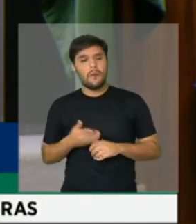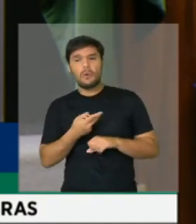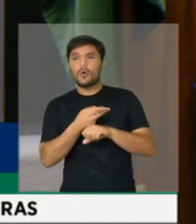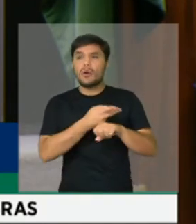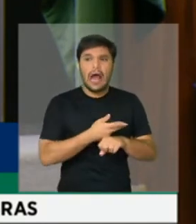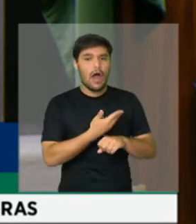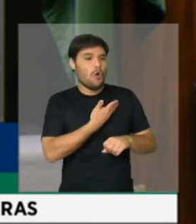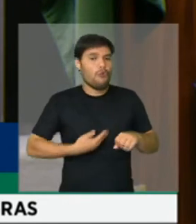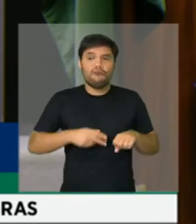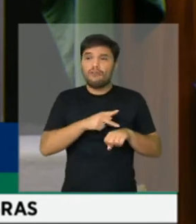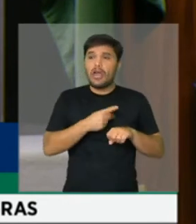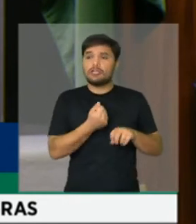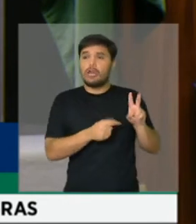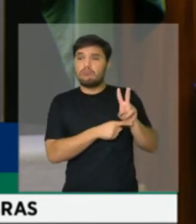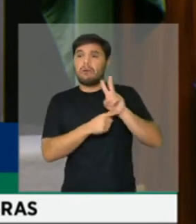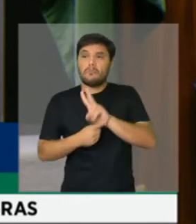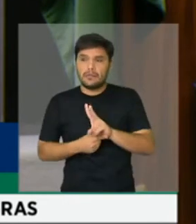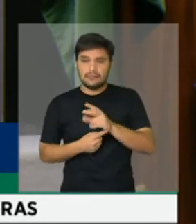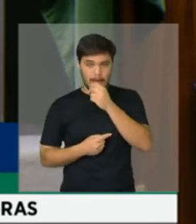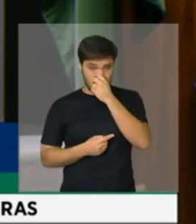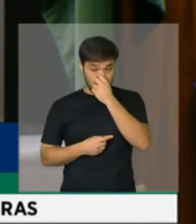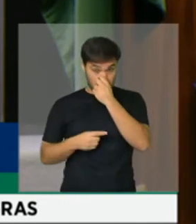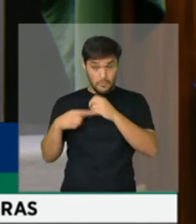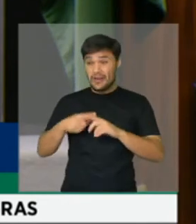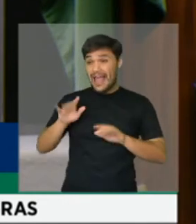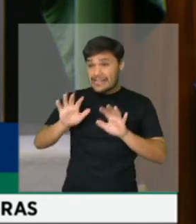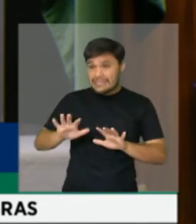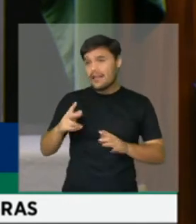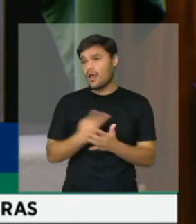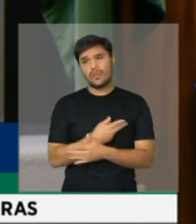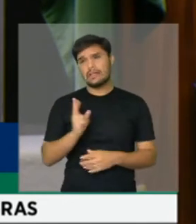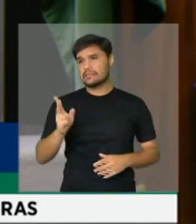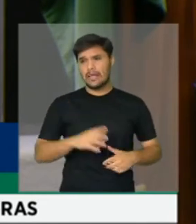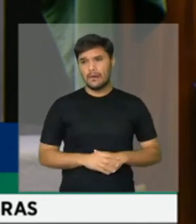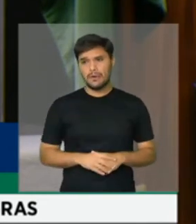SUOR DO SEU POVO PARA O PRIVADO TOCAR PORQUE É MAIS EFICIENTE. É NADA, É NADA? PRIMEIRO PROBLEMA QUE DER...